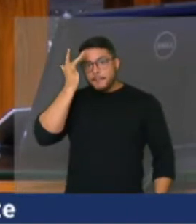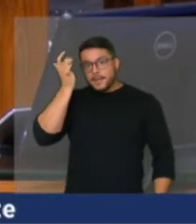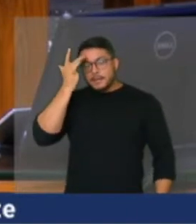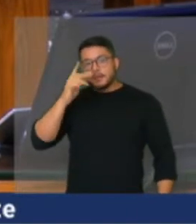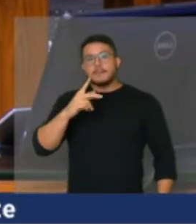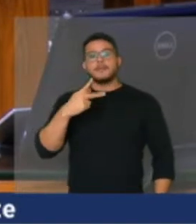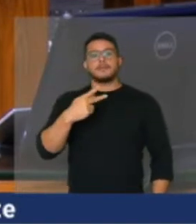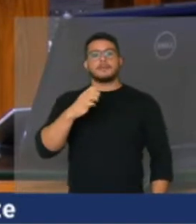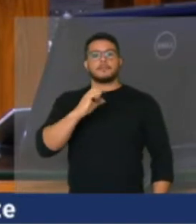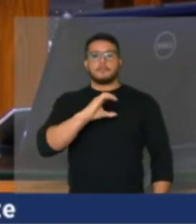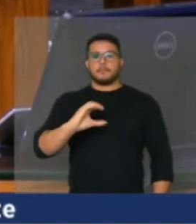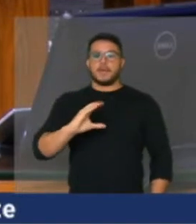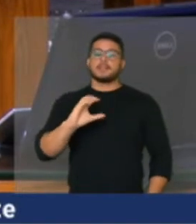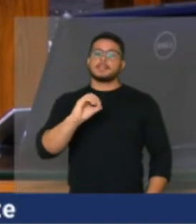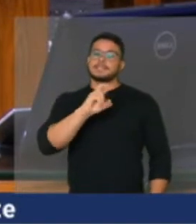SEGUNDO ITEM DA PAUTA DE AMANHÃ , OBVIAMENTE QUE HÁ